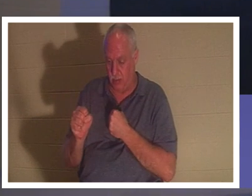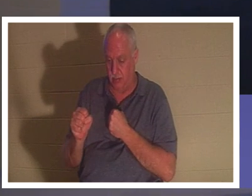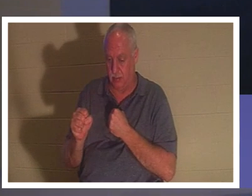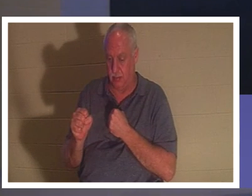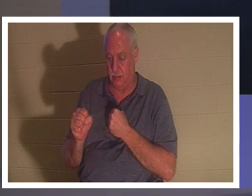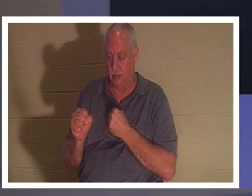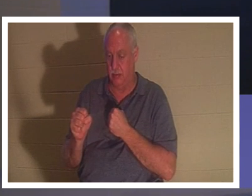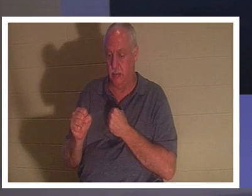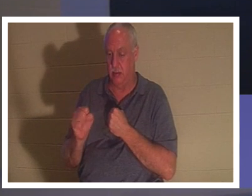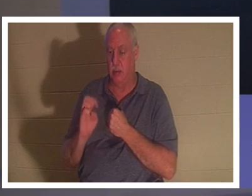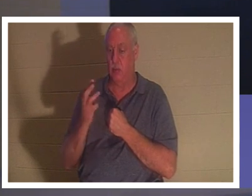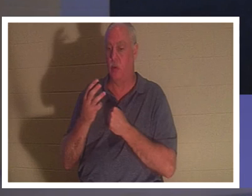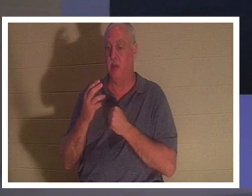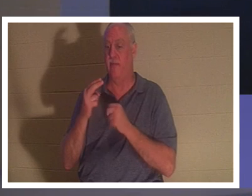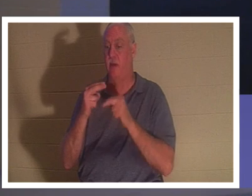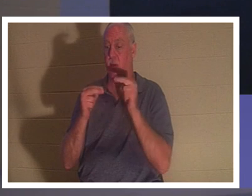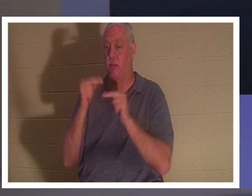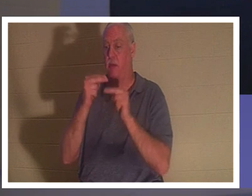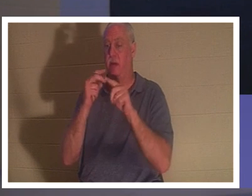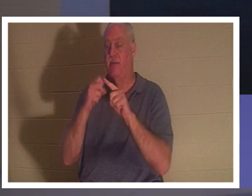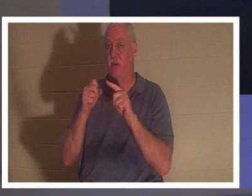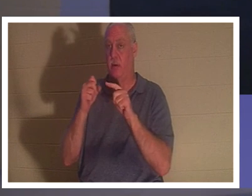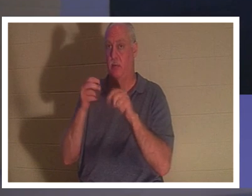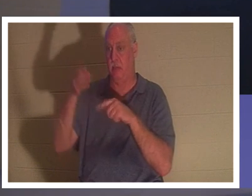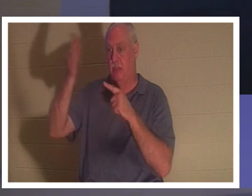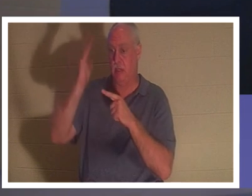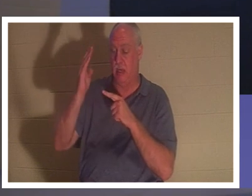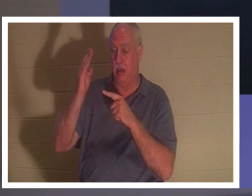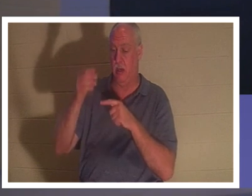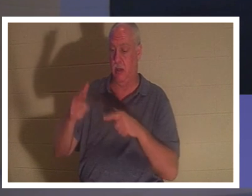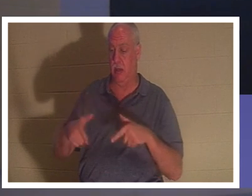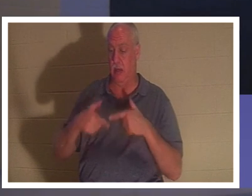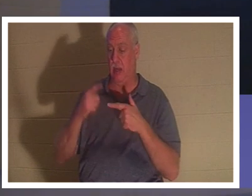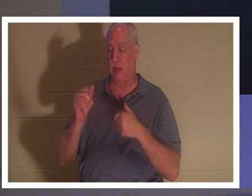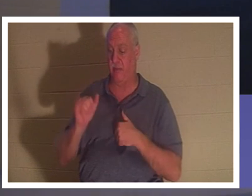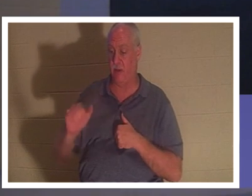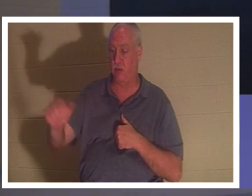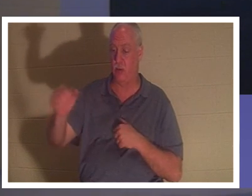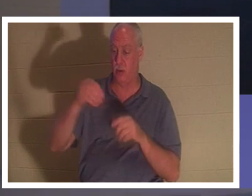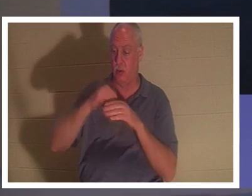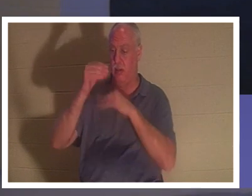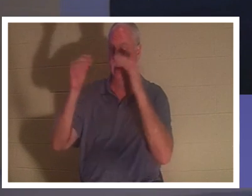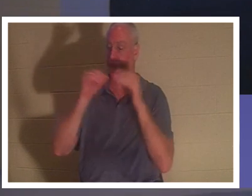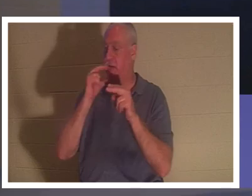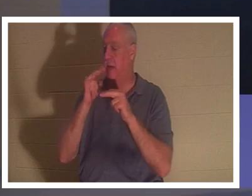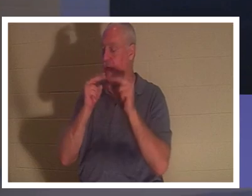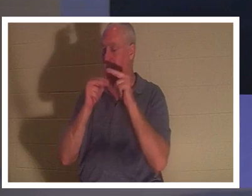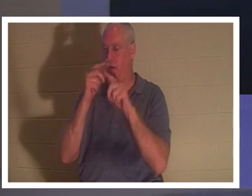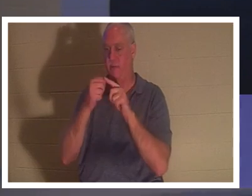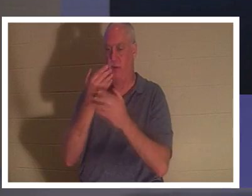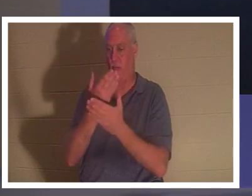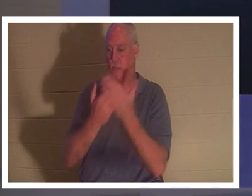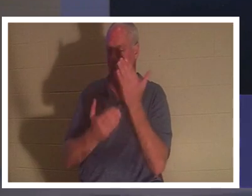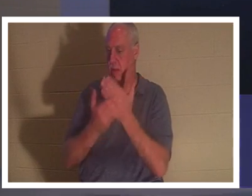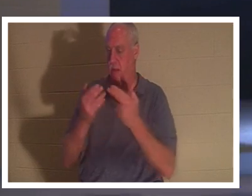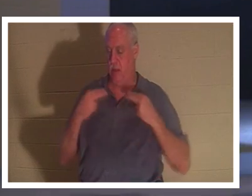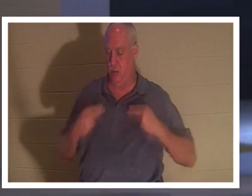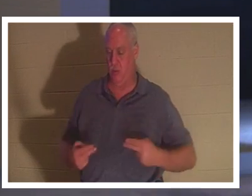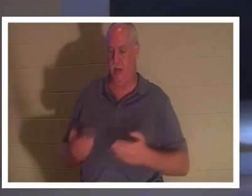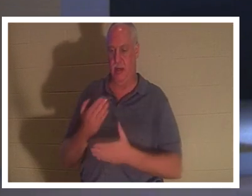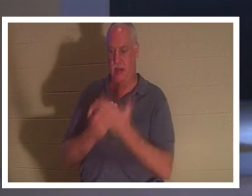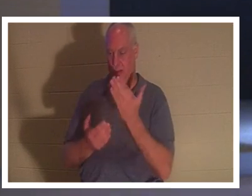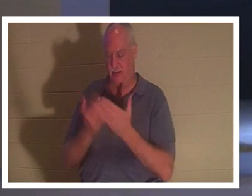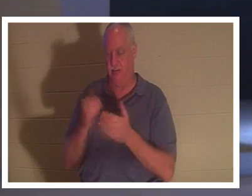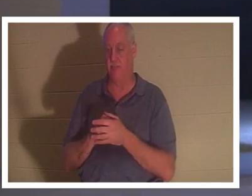人間の手で建てられたものではない天にある永遠の家を持っています。」彼は、この地上の生活では、これは